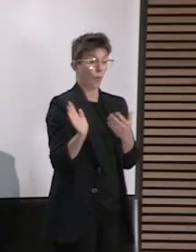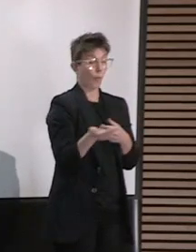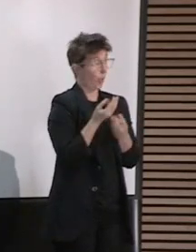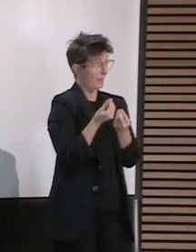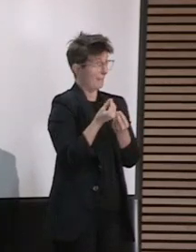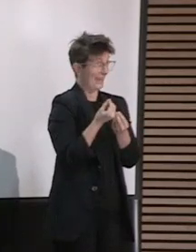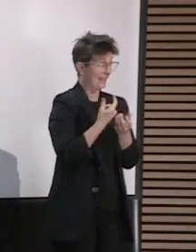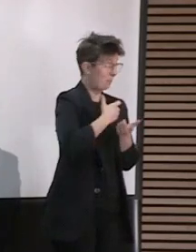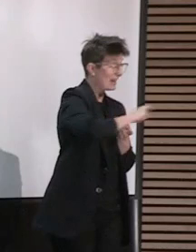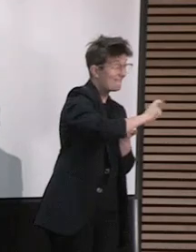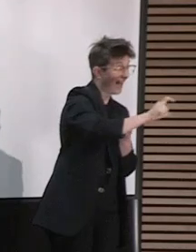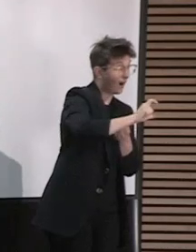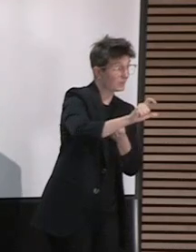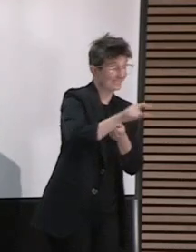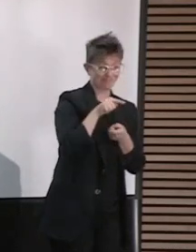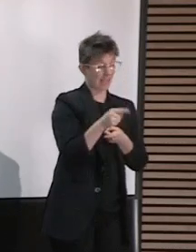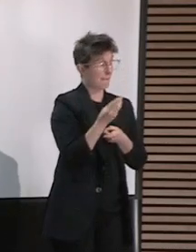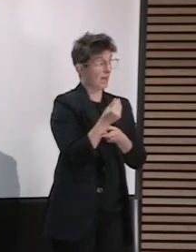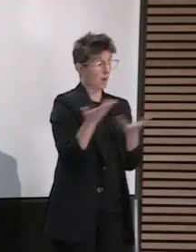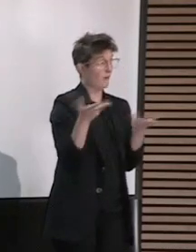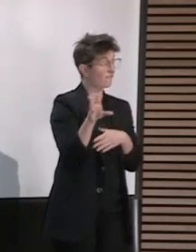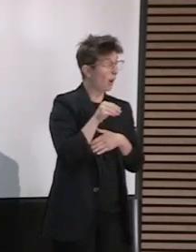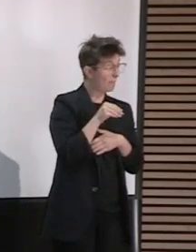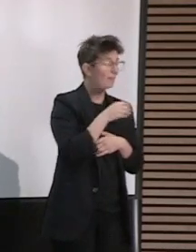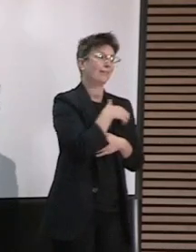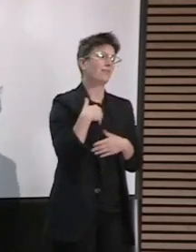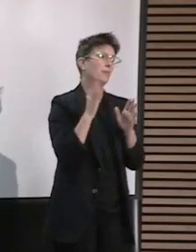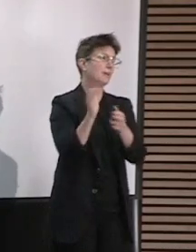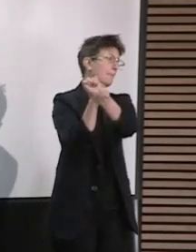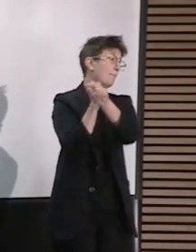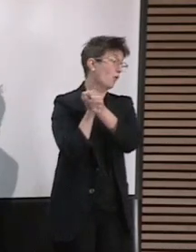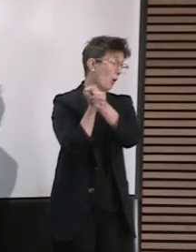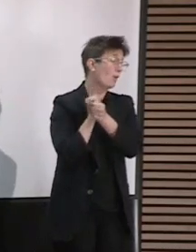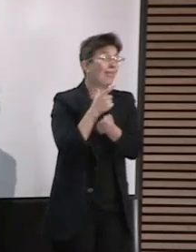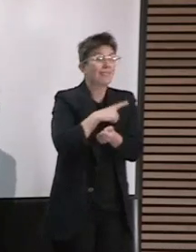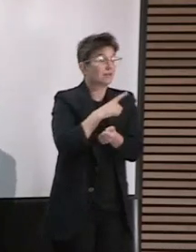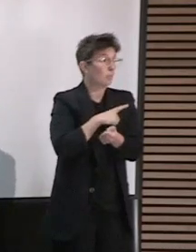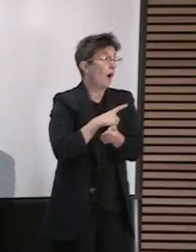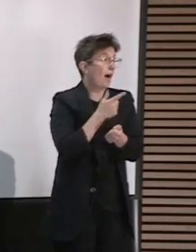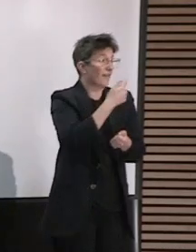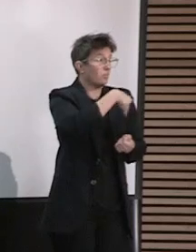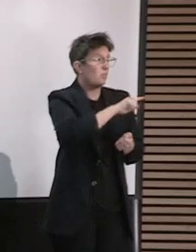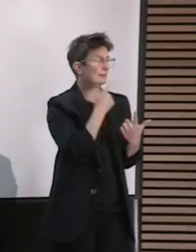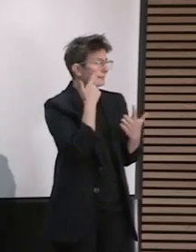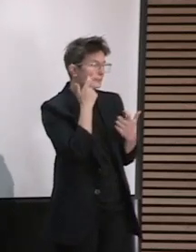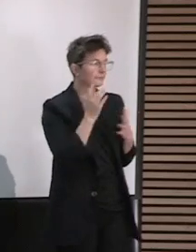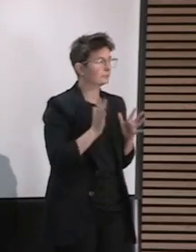te haumi kua mahia e matou i roto i te tahua o nga utu. Kei te mohio au ko nga taara katoa